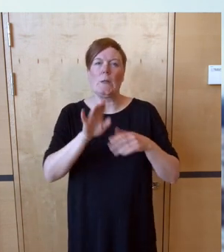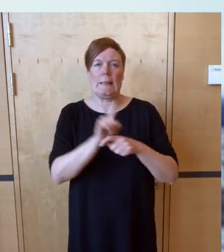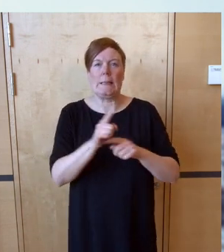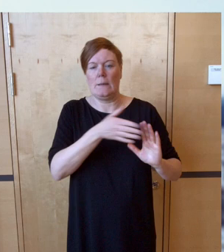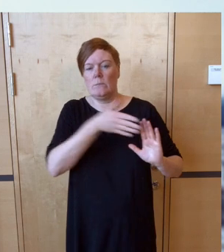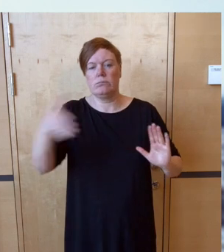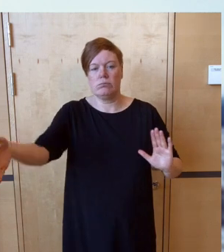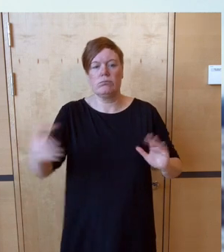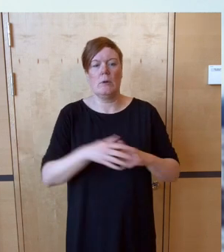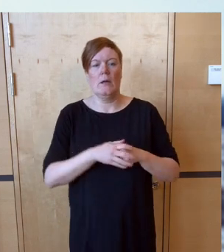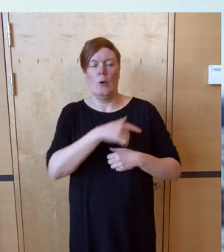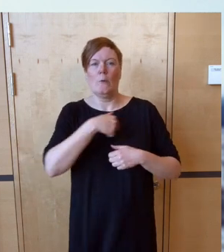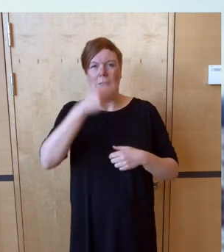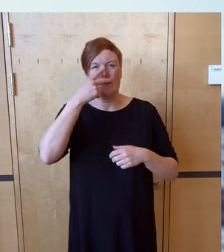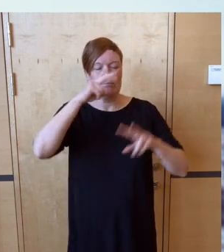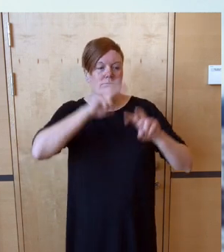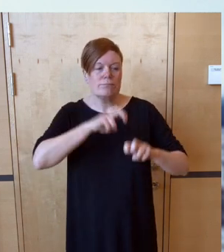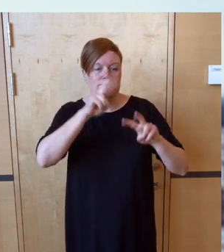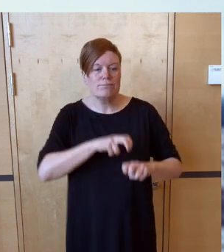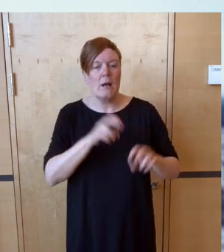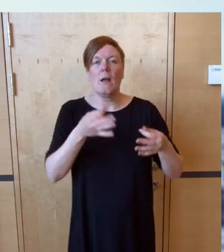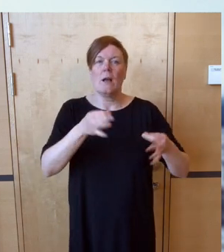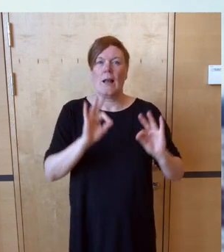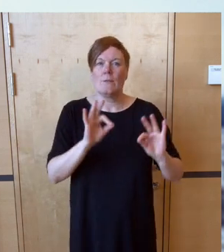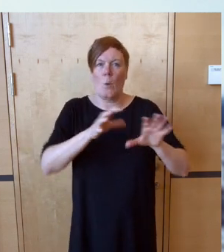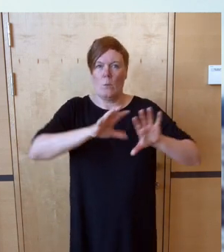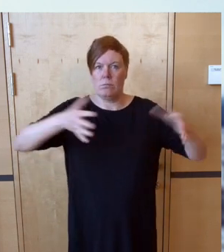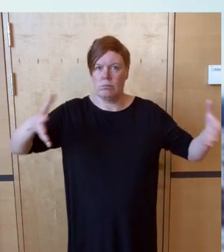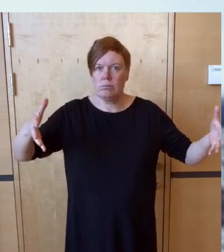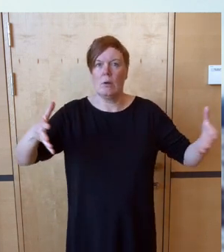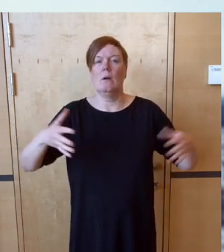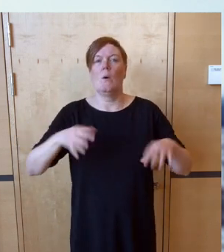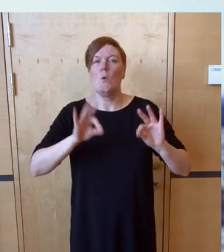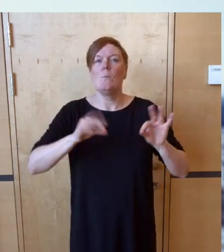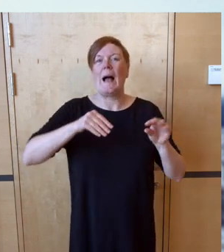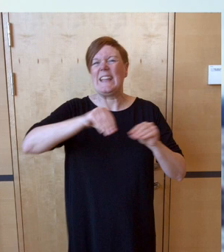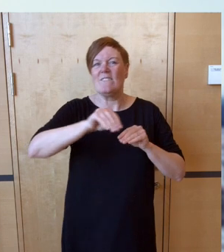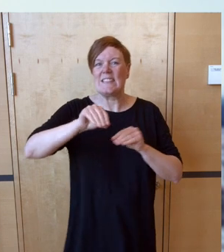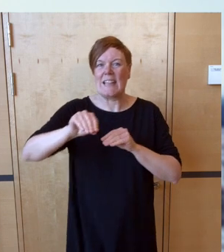Skellefteås investeringar om stora investeringar och det har vi gjort så att vi har en en lagt upp det så där